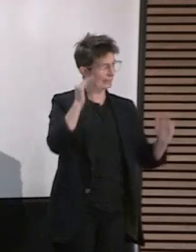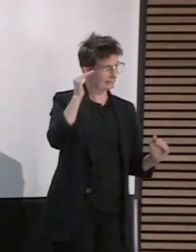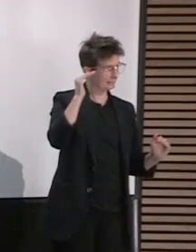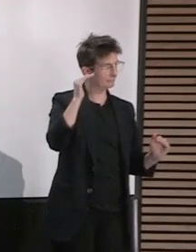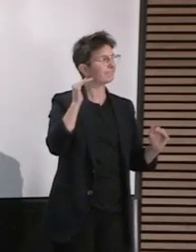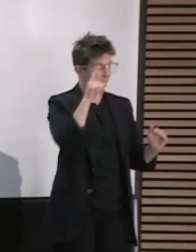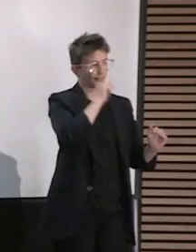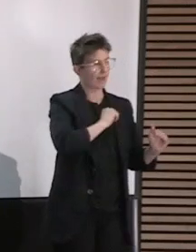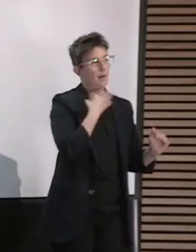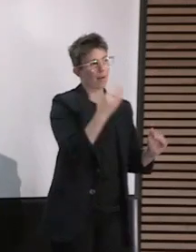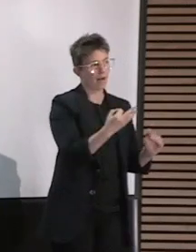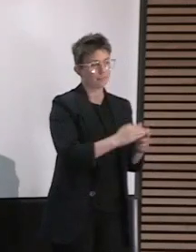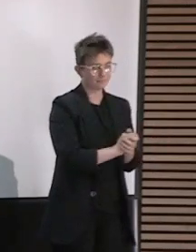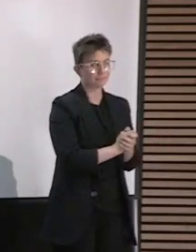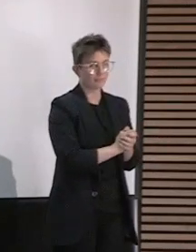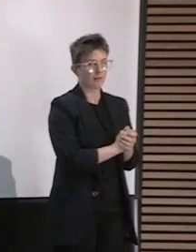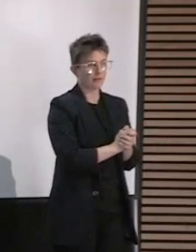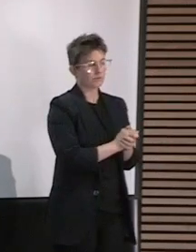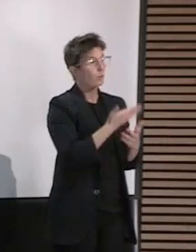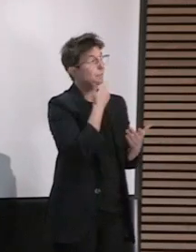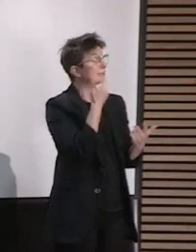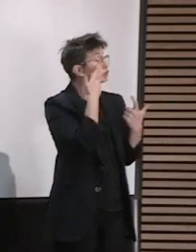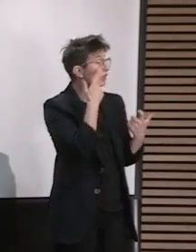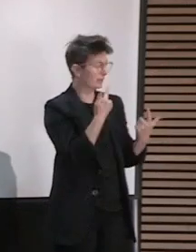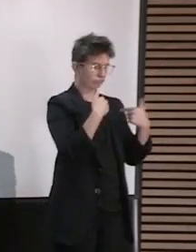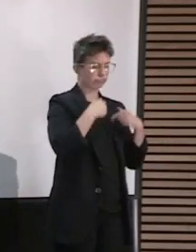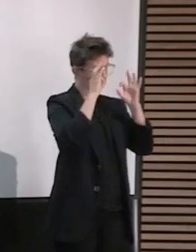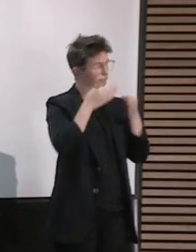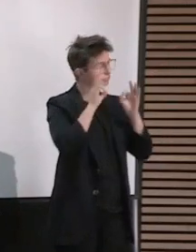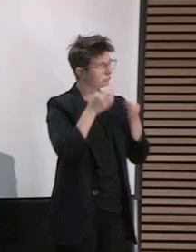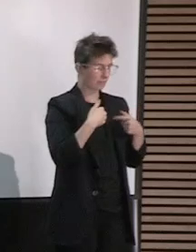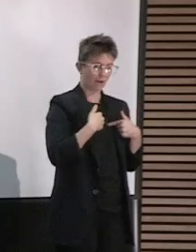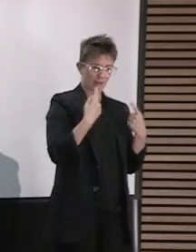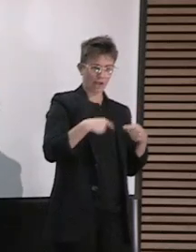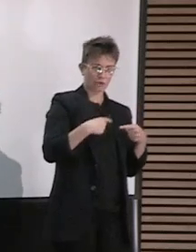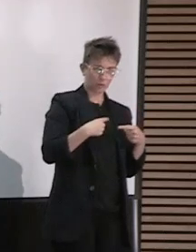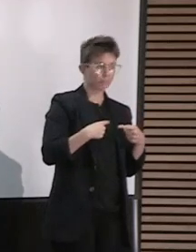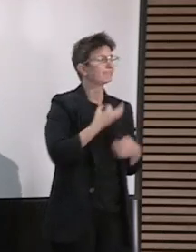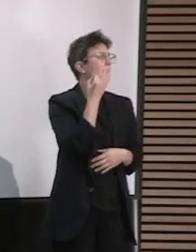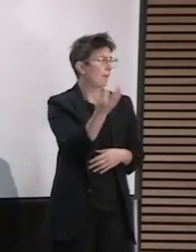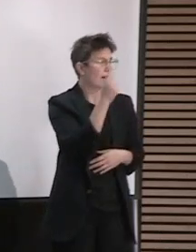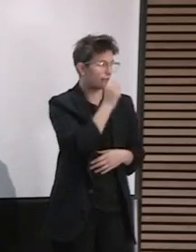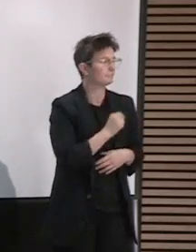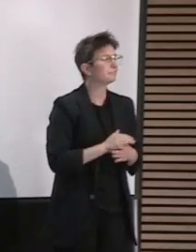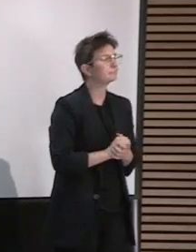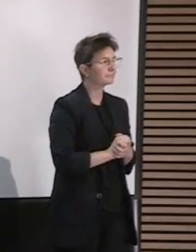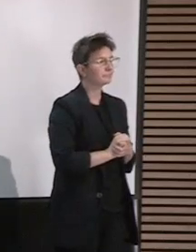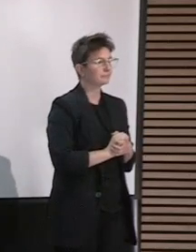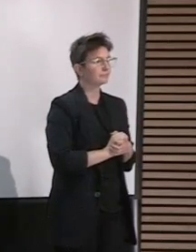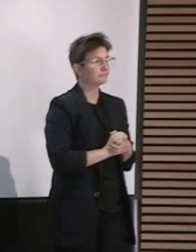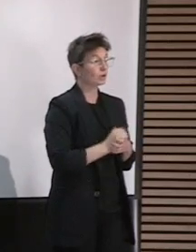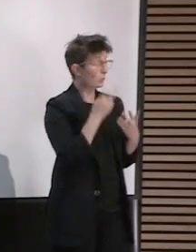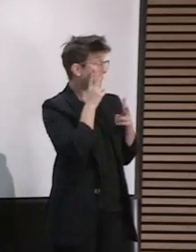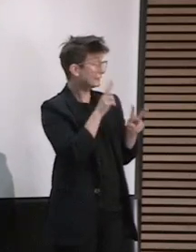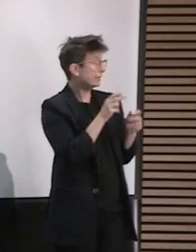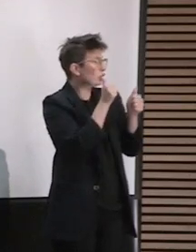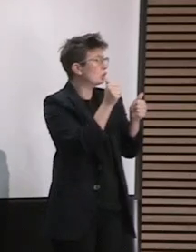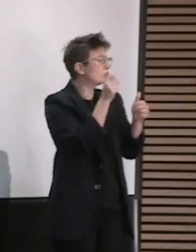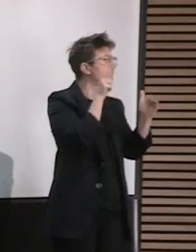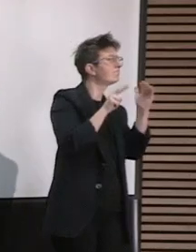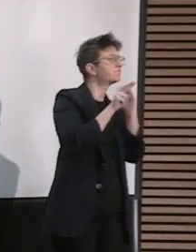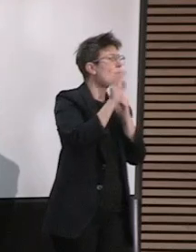maturuturu 40% moni whiwhinga